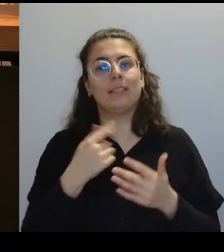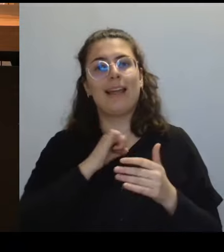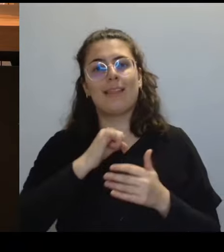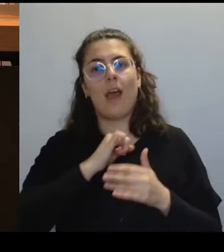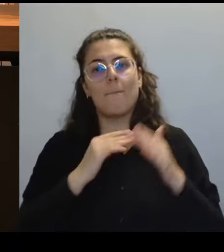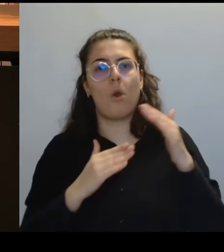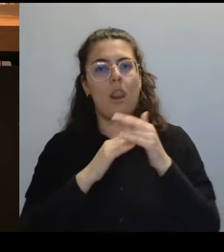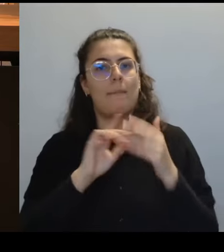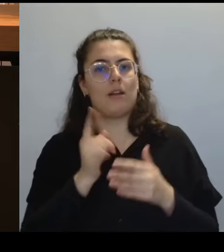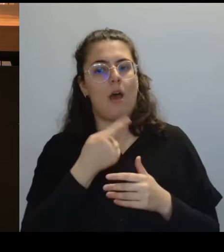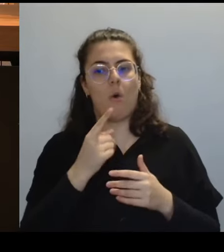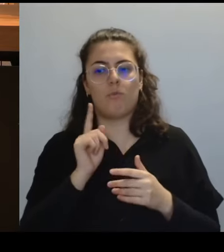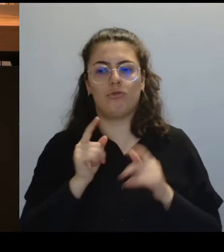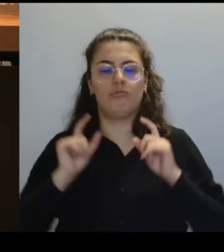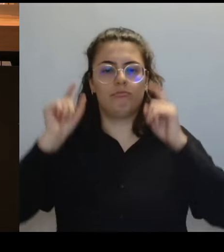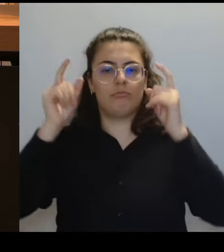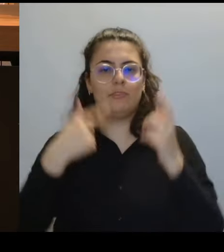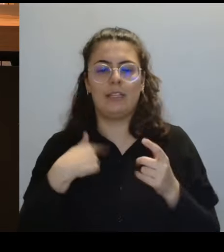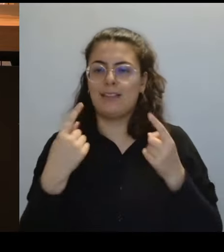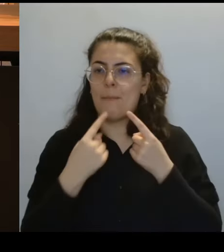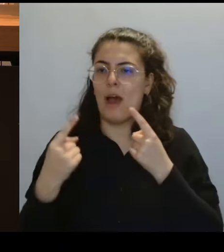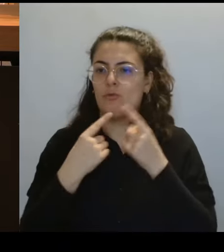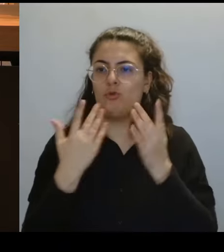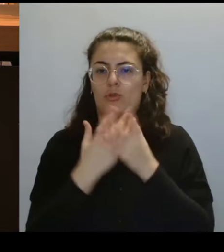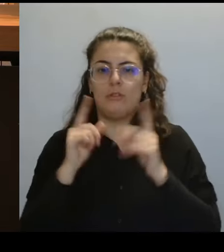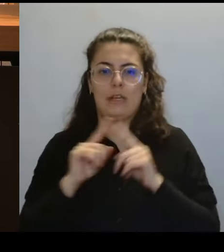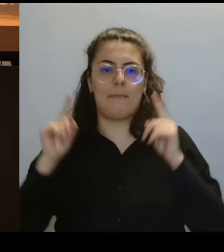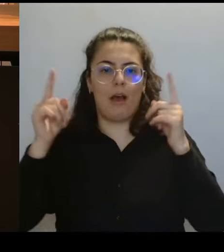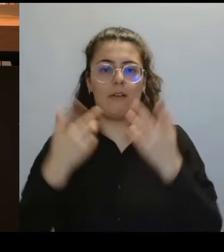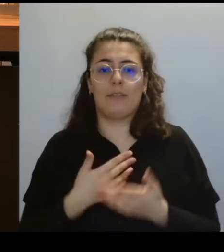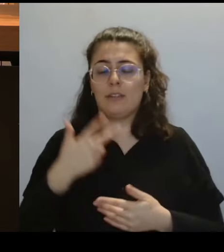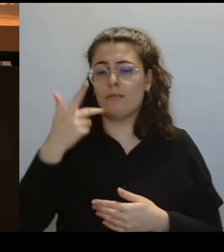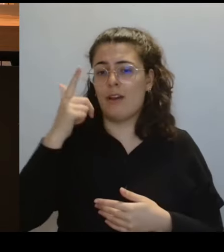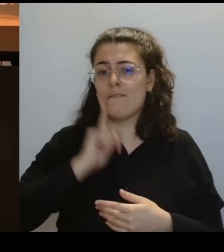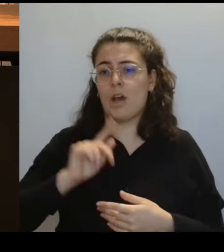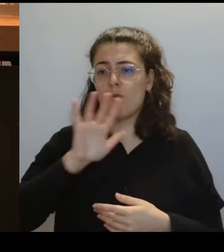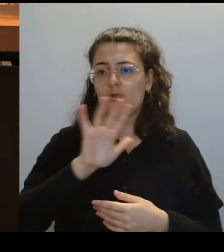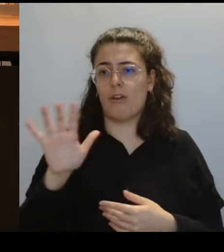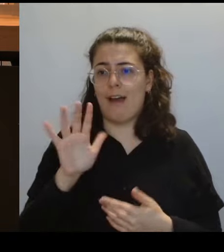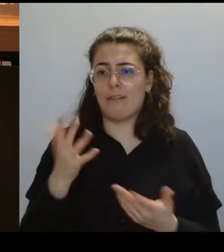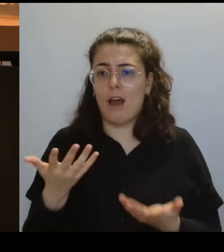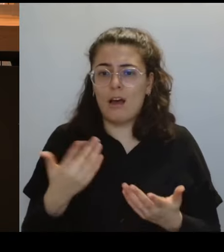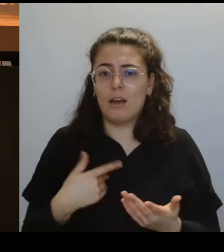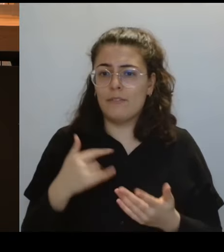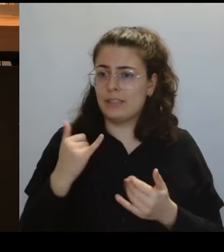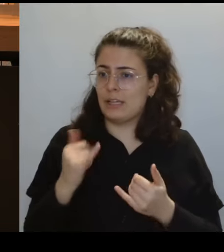Es kann natürlich nicht sein, Frau Schreiner, dass Sie jetzt hier sich auch daran beteiligen, das Tempo von 30 auf 50 zu erhöhen,